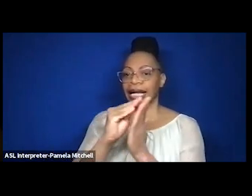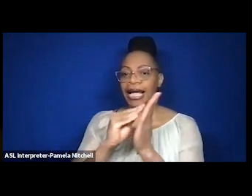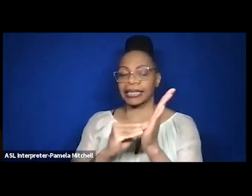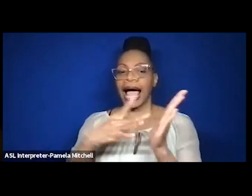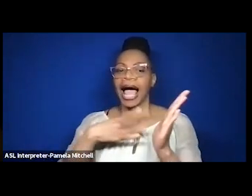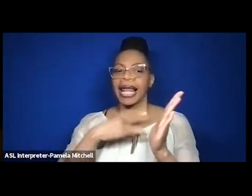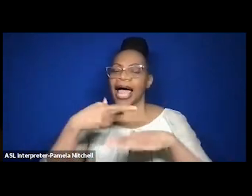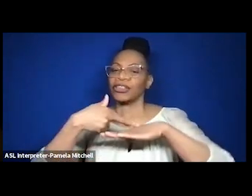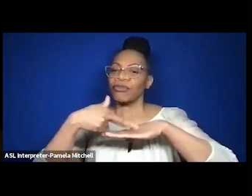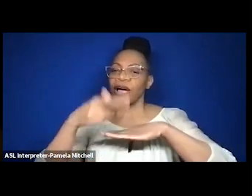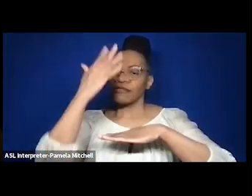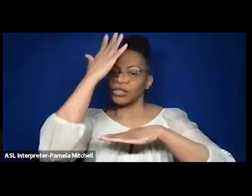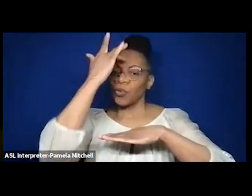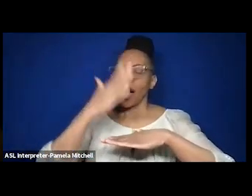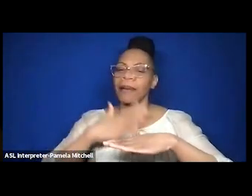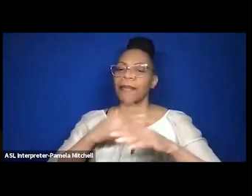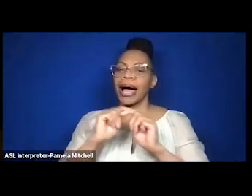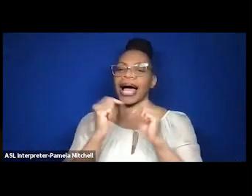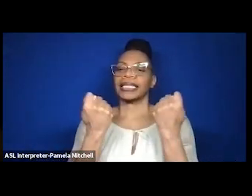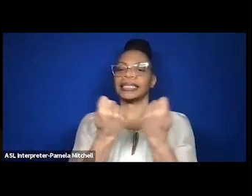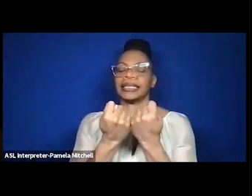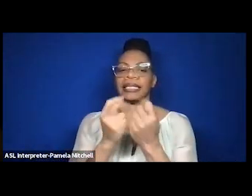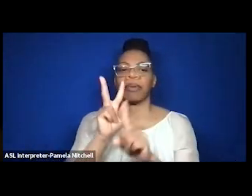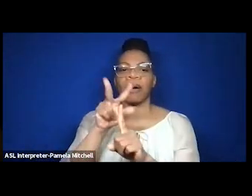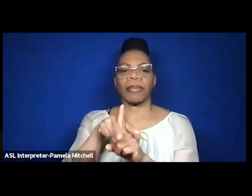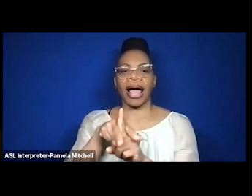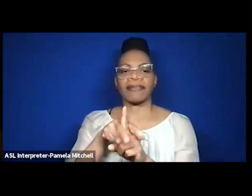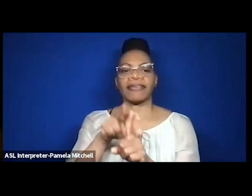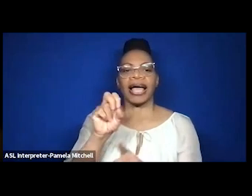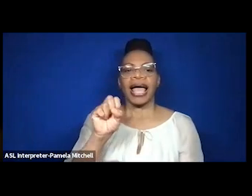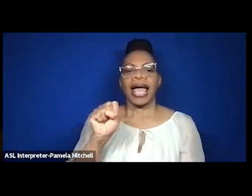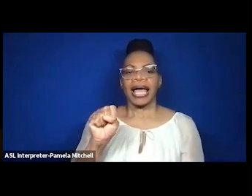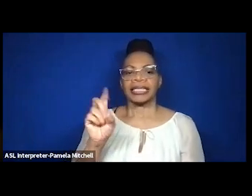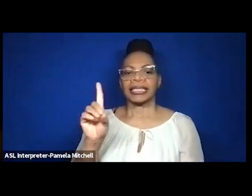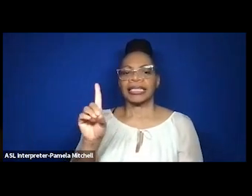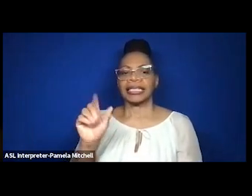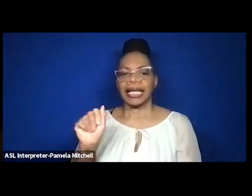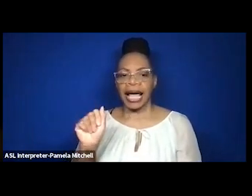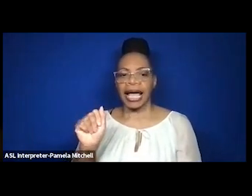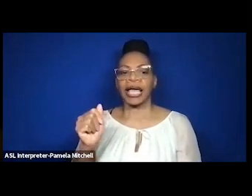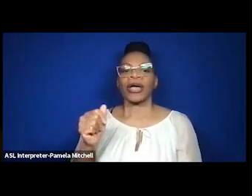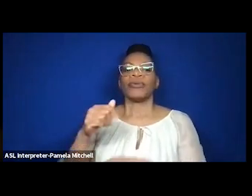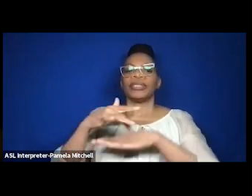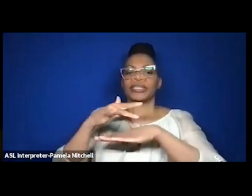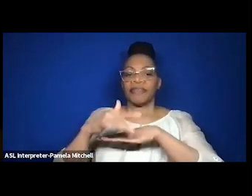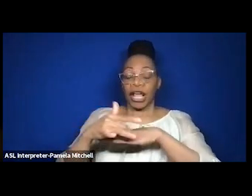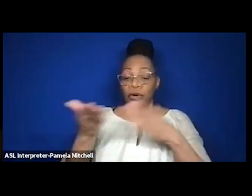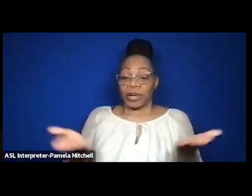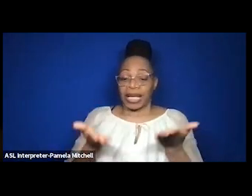y yo también solicitamos la asistencia en efectivo del SBA, que está disponible para nosotros aquí en Michigan.